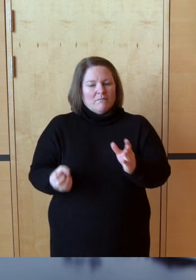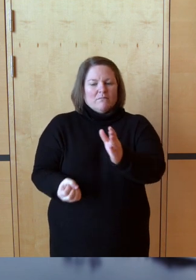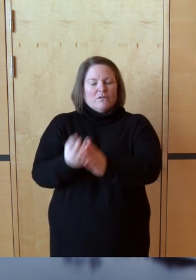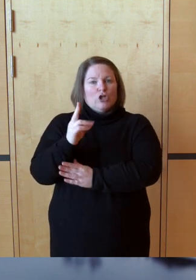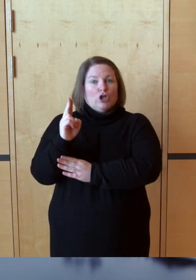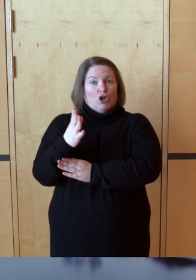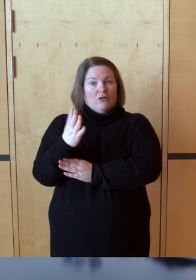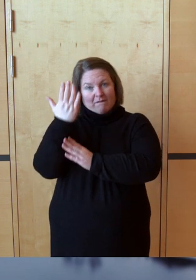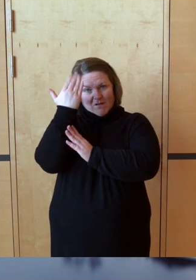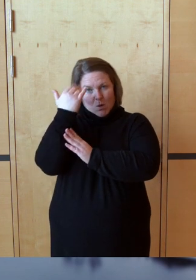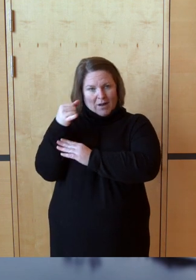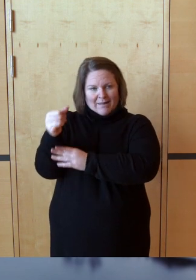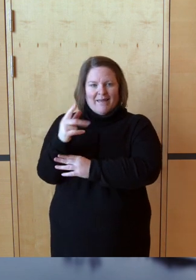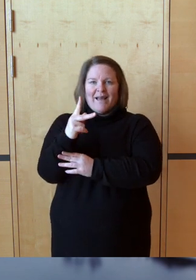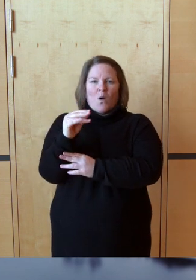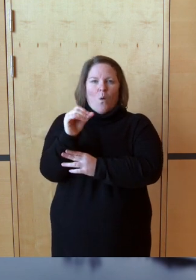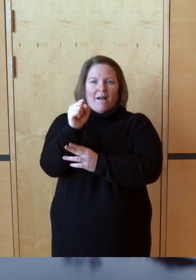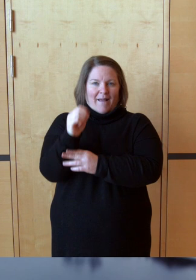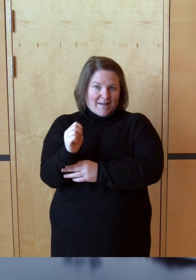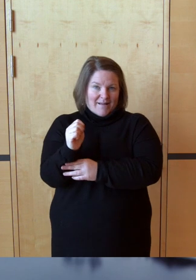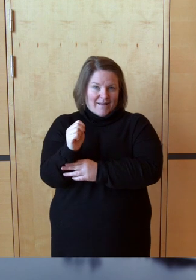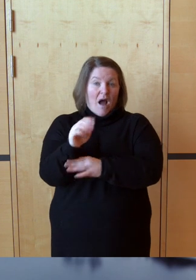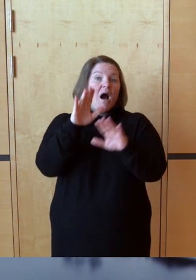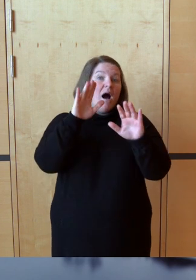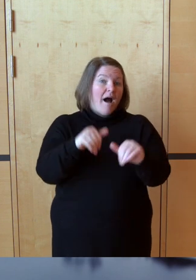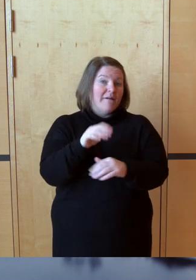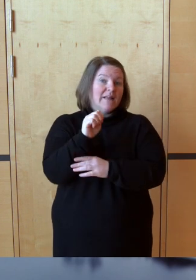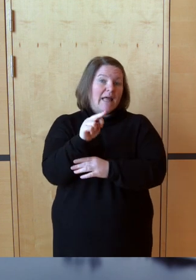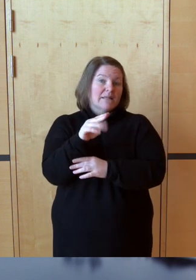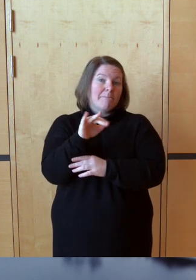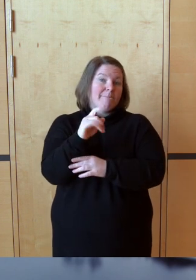Vi har ju tidigare haft en station i Ersmark för väldigt många år sedan